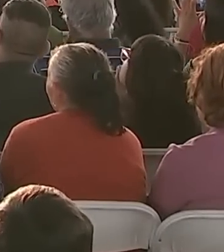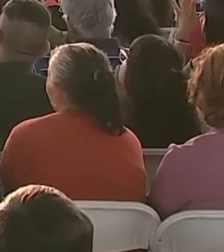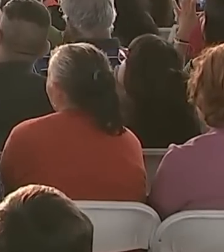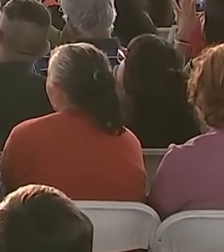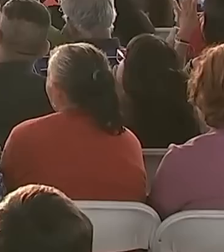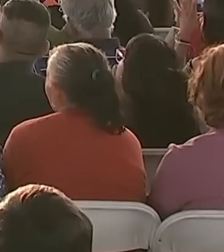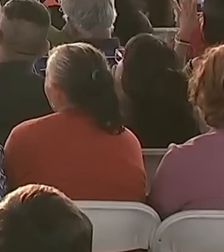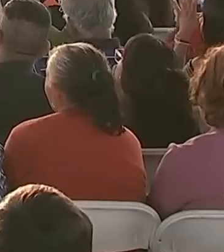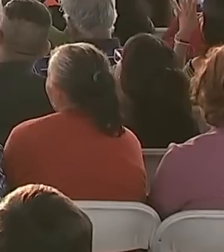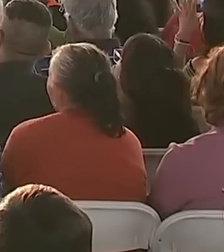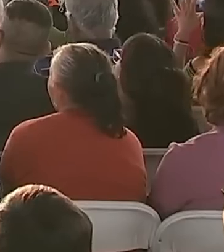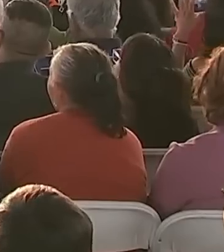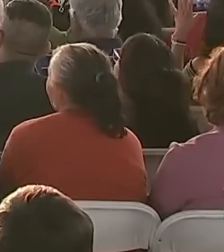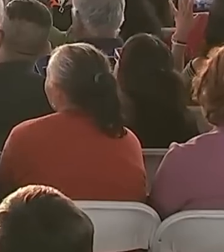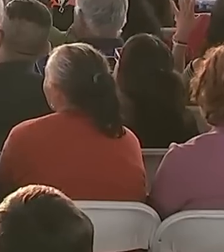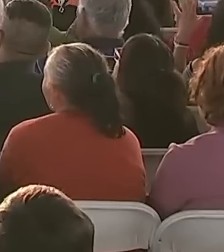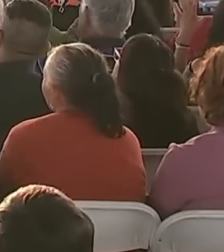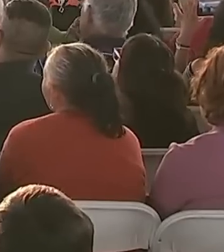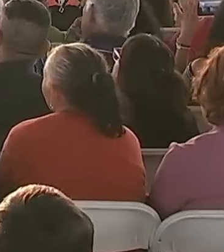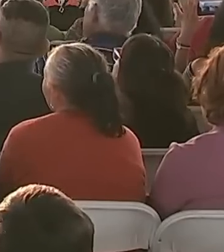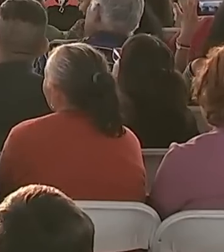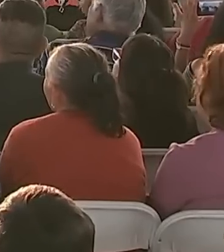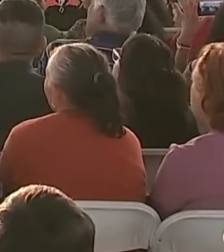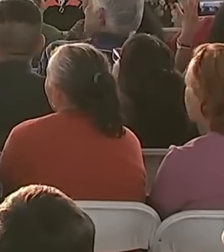[Aplausos] estimado público escuchemos el mensaje que nos